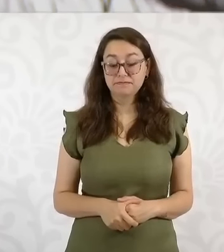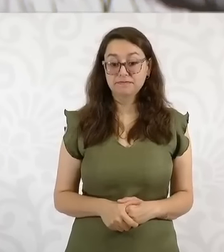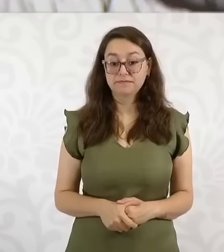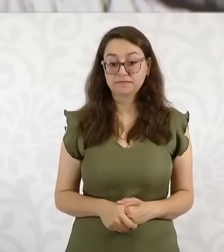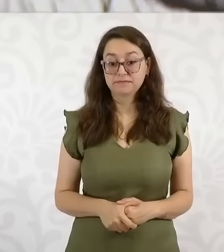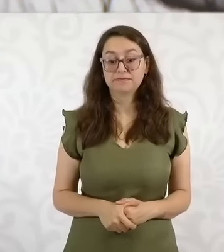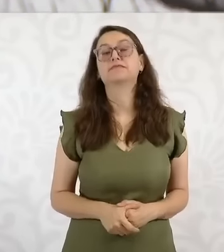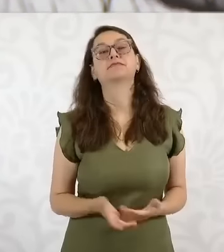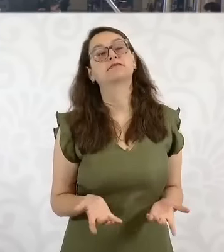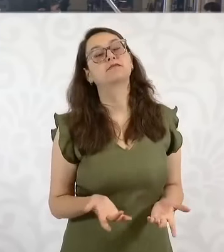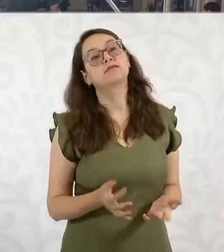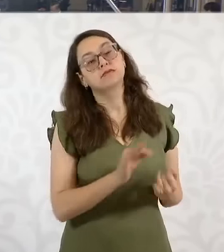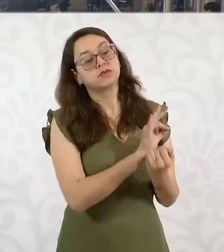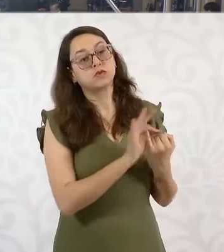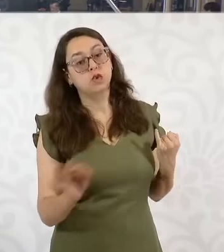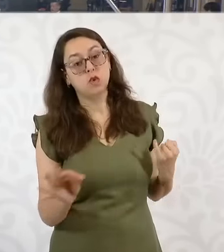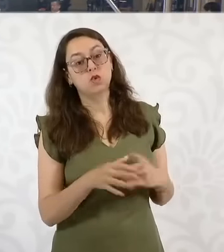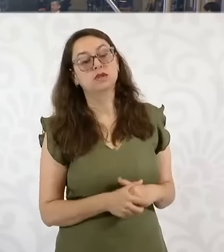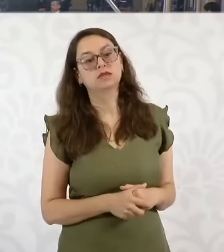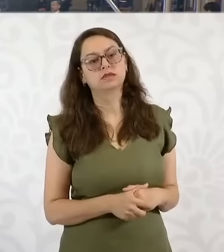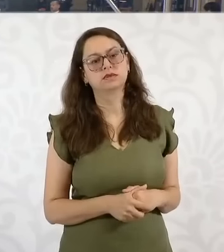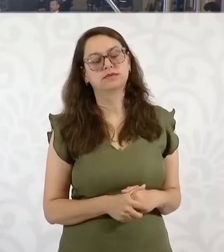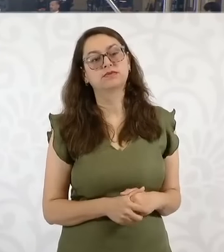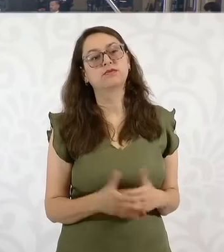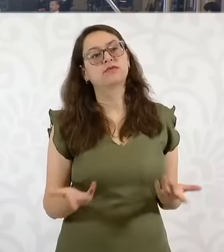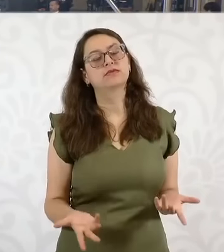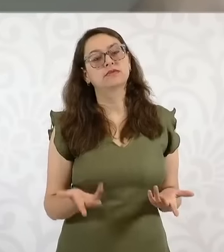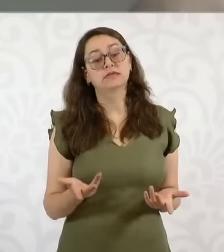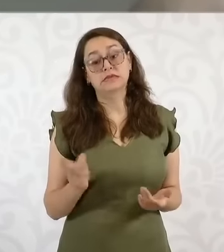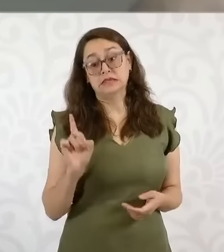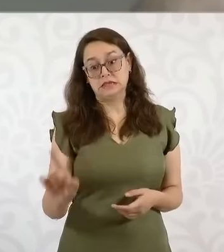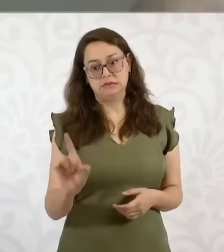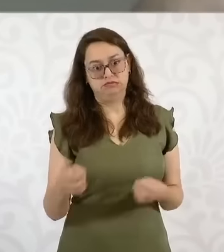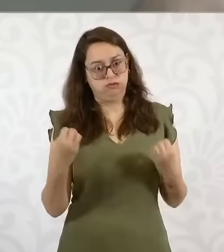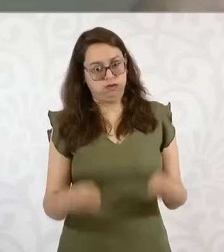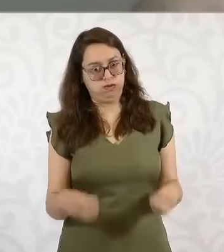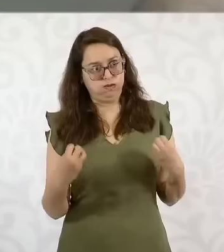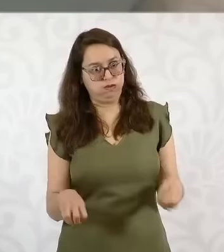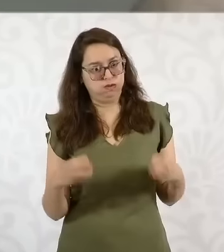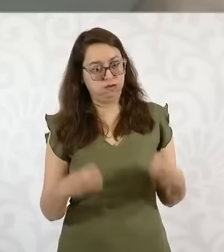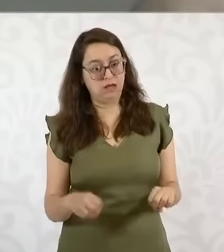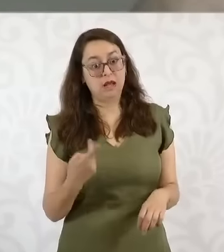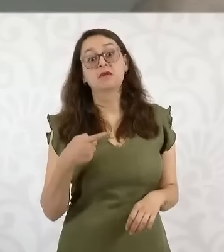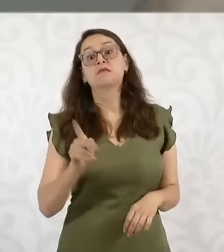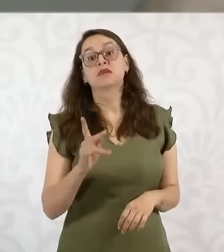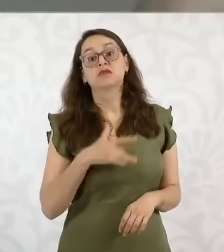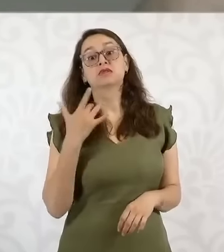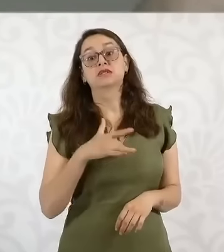Gracias. Y por último, presidente, usted nos comentaba su agenda del domingo va a estar muy ocupada, pero ¿cuál sería su pronóstico de quién pudiera ganar